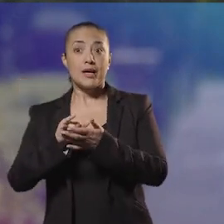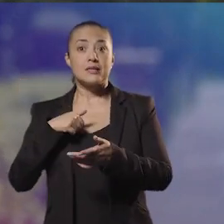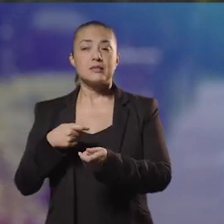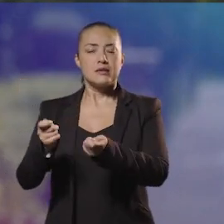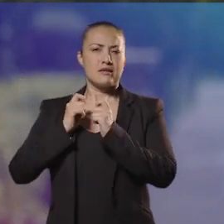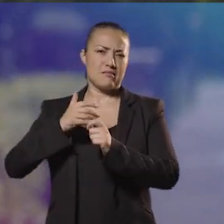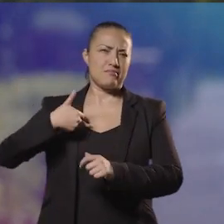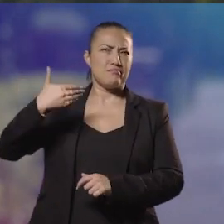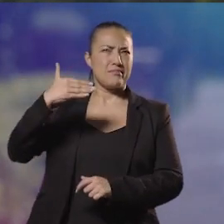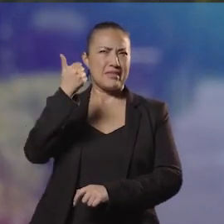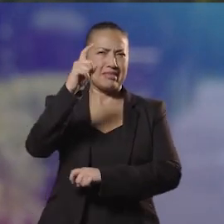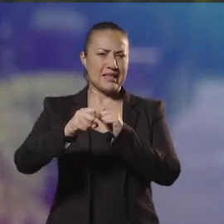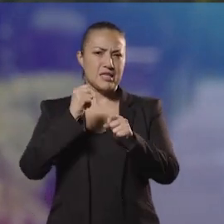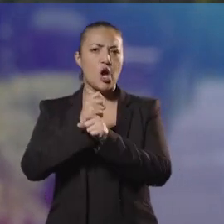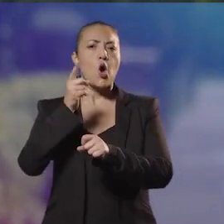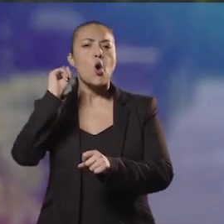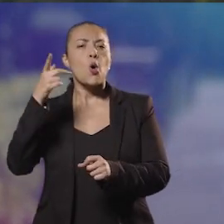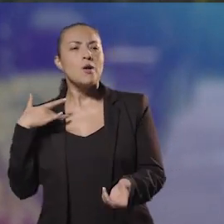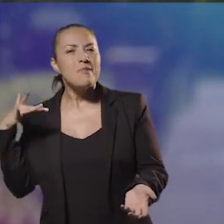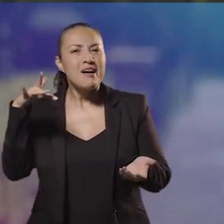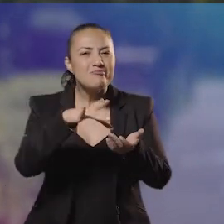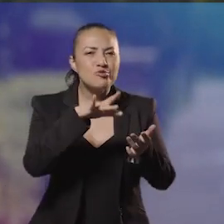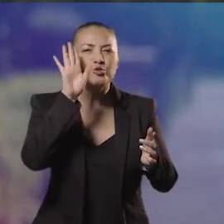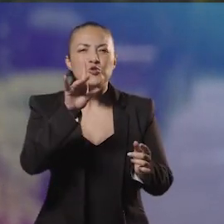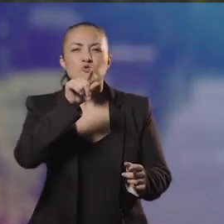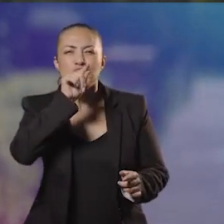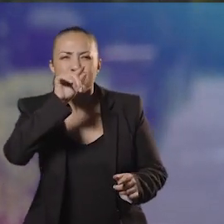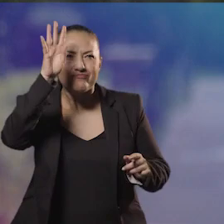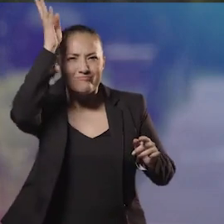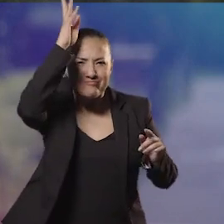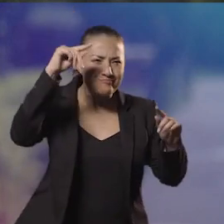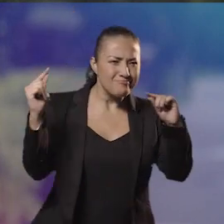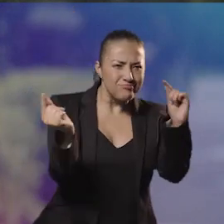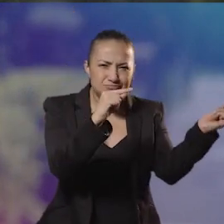y me iba a las batallas de gallos y gallinas en Cali a rapear.